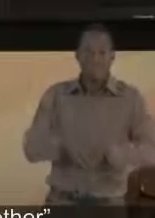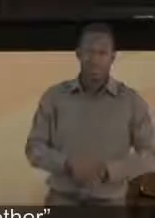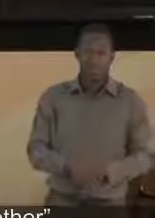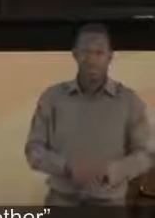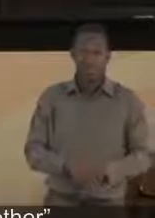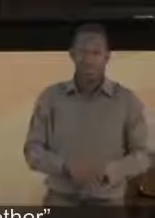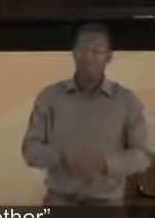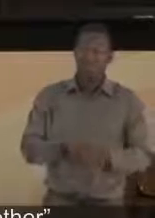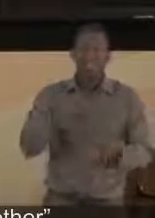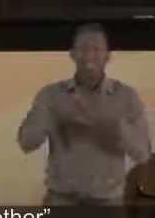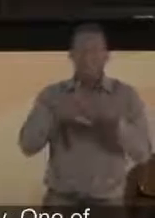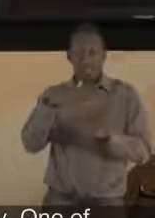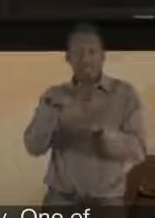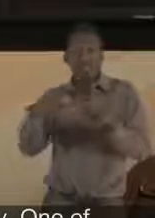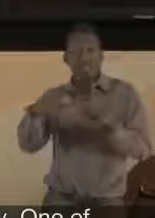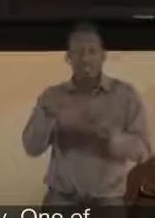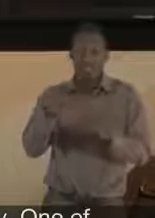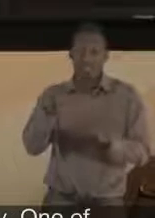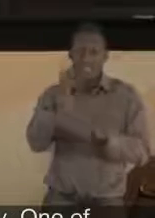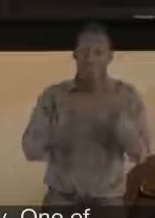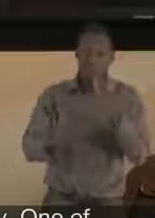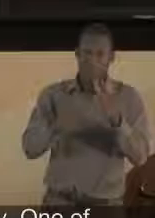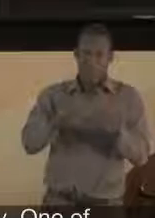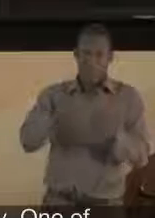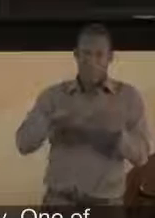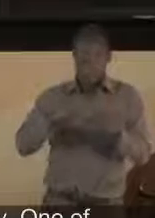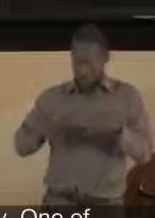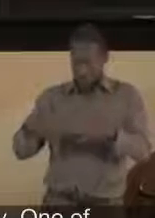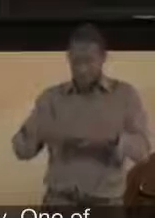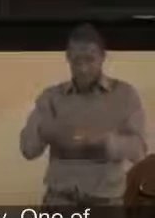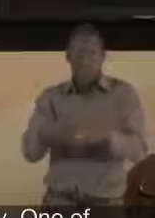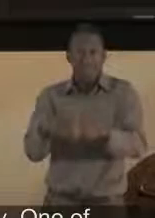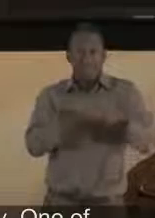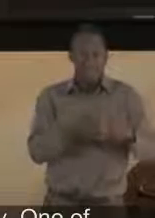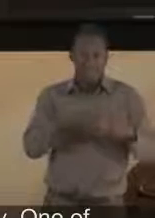إذا كنت شخصًا من ذوي الإعاقة، فأنت جزء من المجتمع، لذلك سترى نفسك بنفس هذه الطريقة